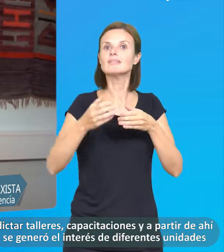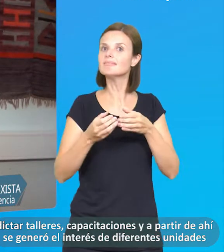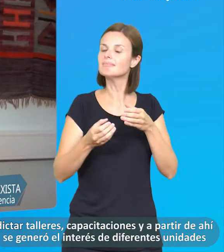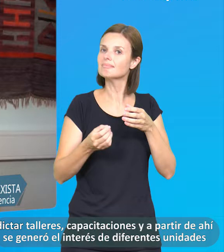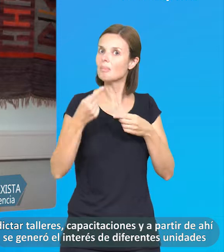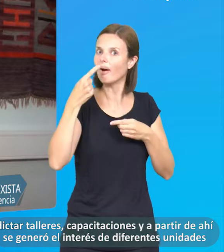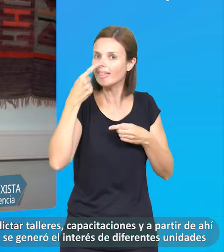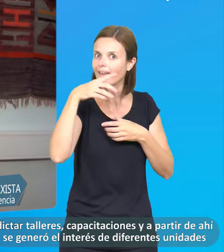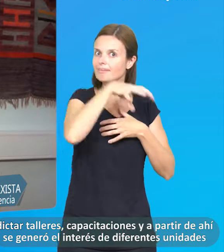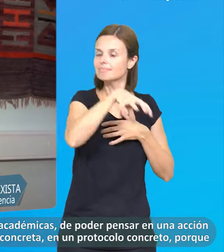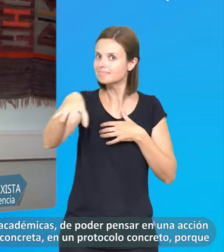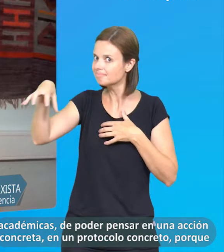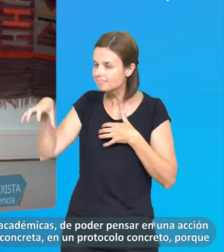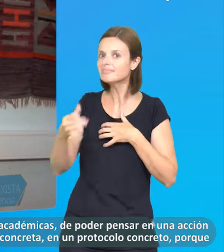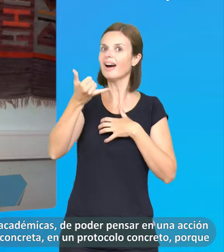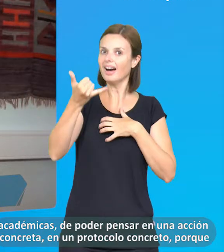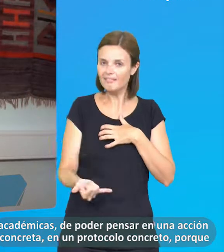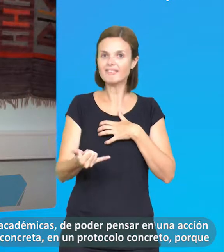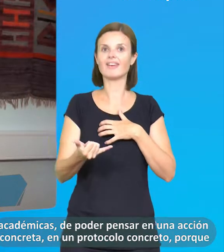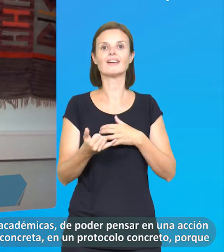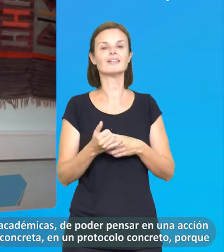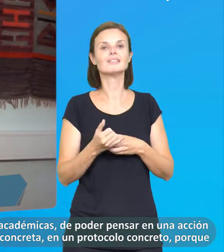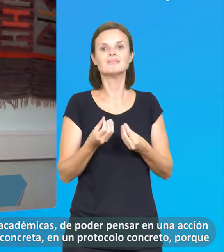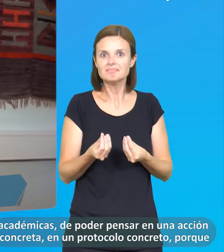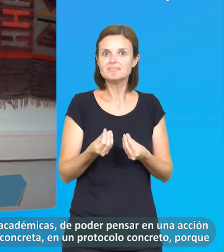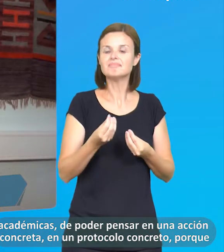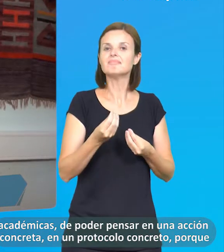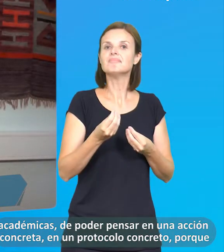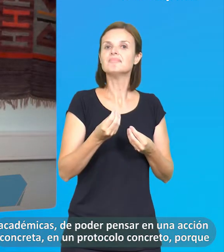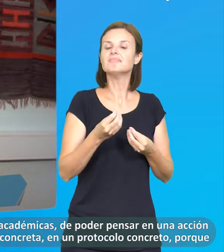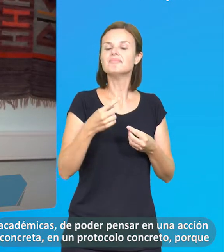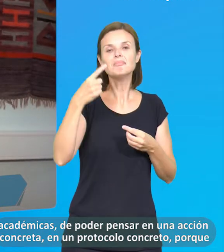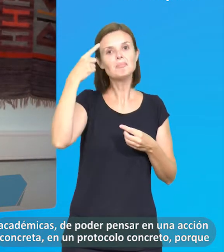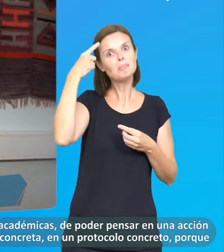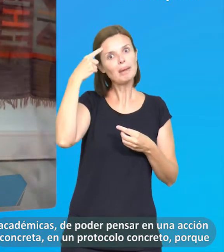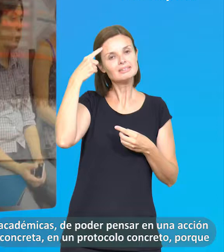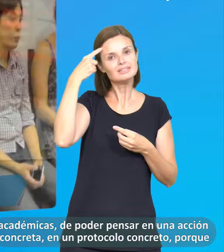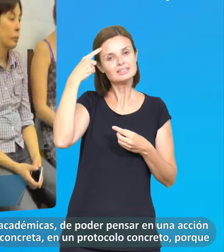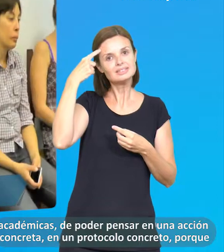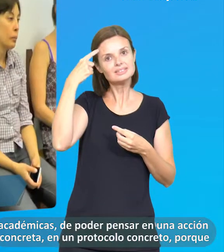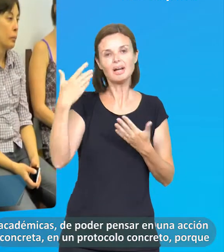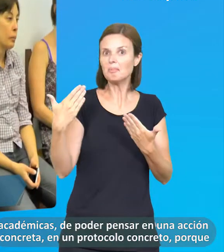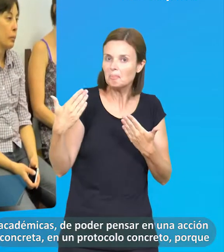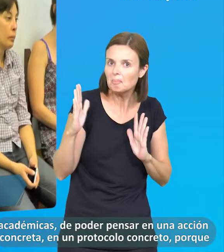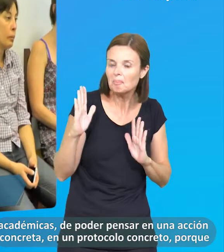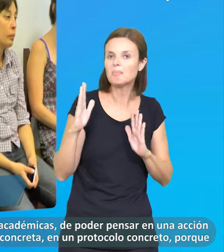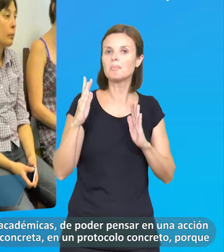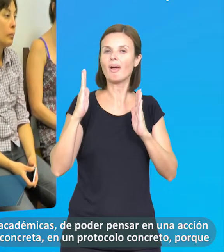de distintas unidades académicas de poder pensar en una acción concreta en un protocolo